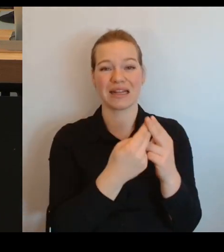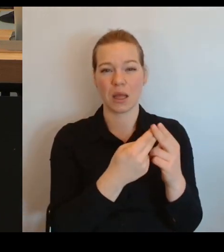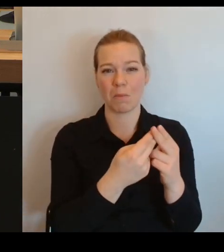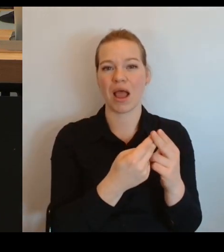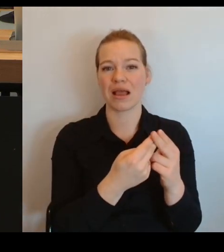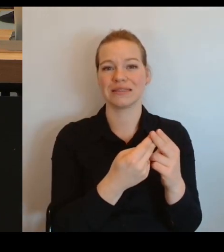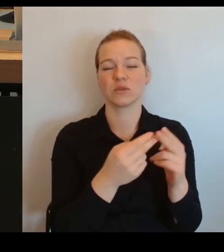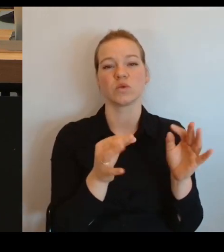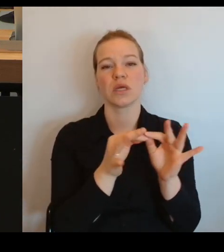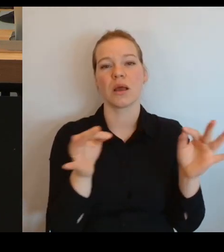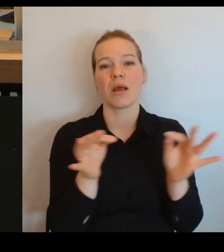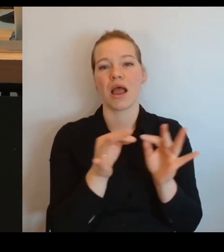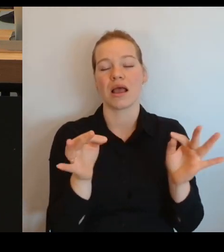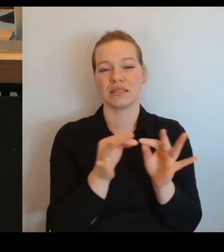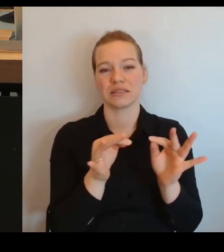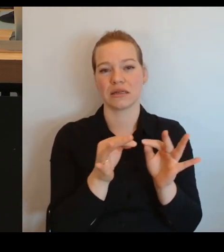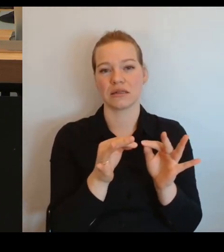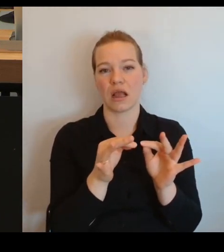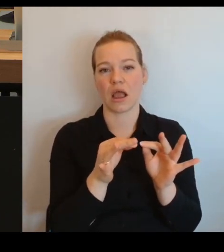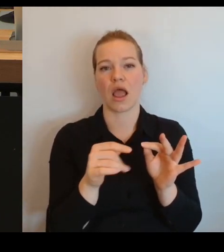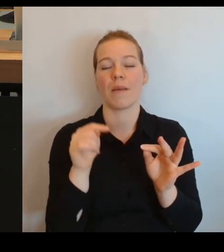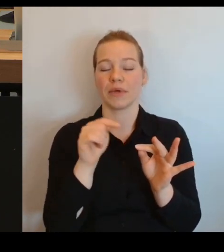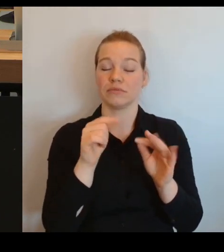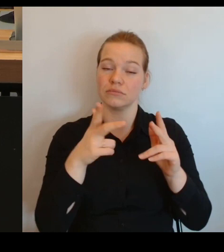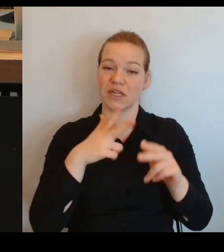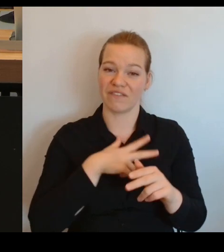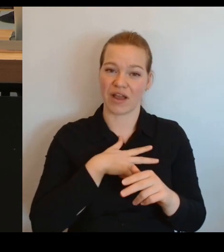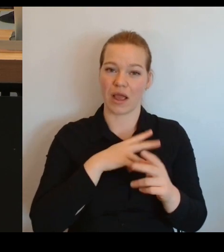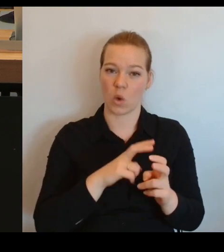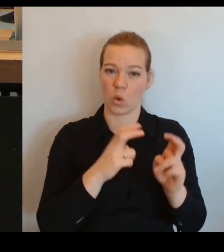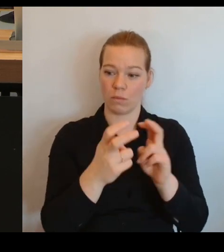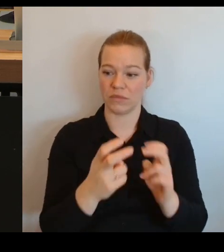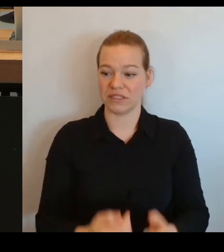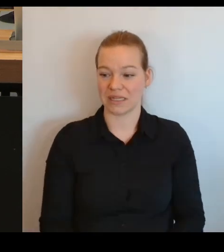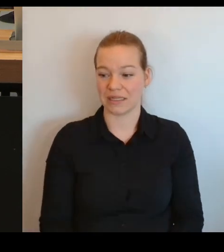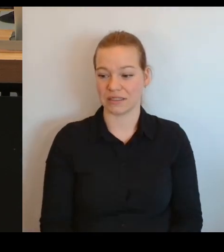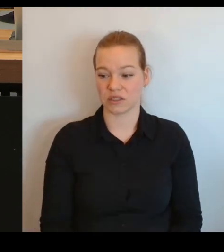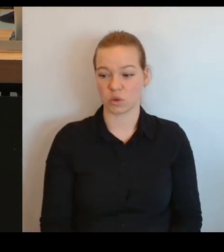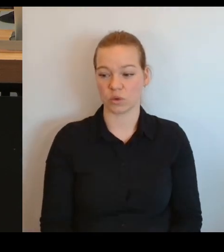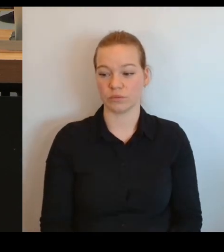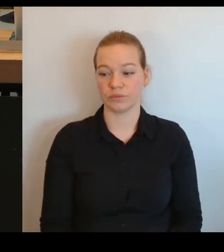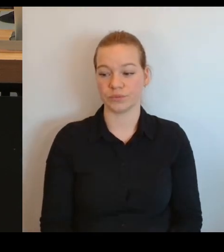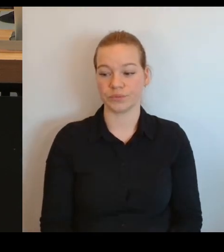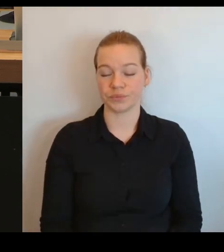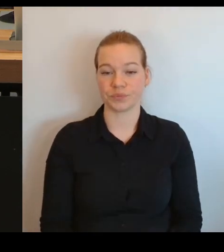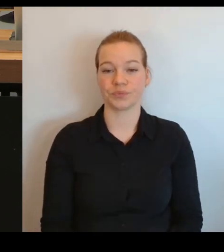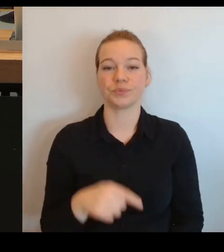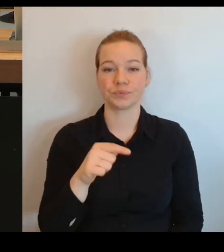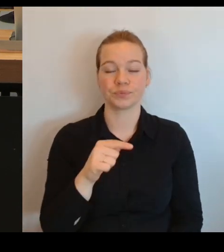Dafür müssen Mittel bereitstellen, und dafür werden wir uns auch immer einsetzen, nicht aber für irgendwelche unrealistischen